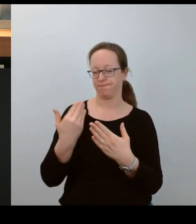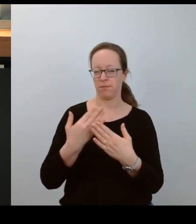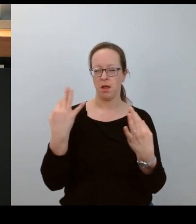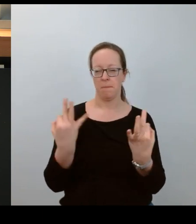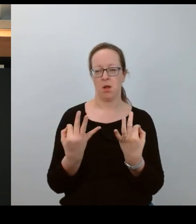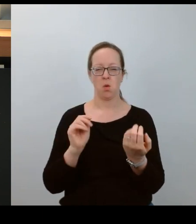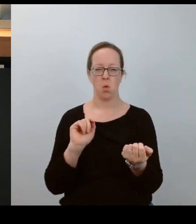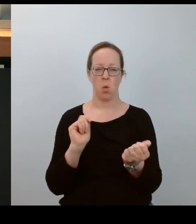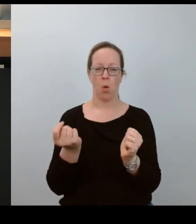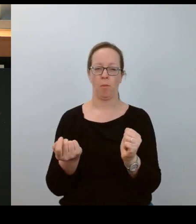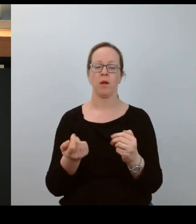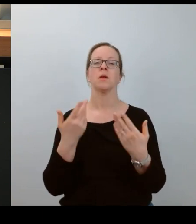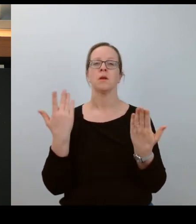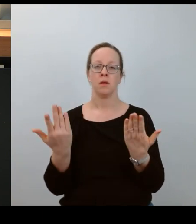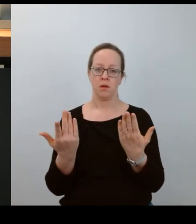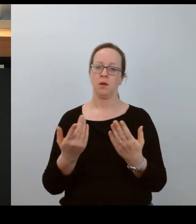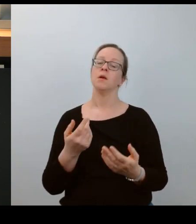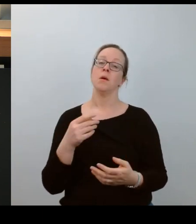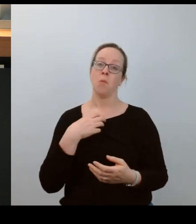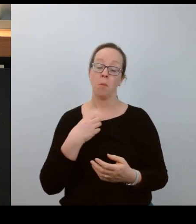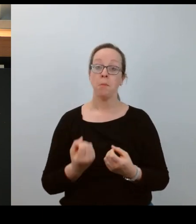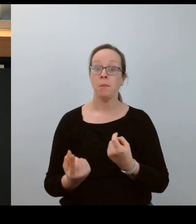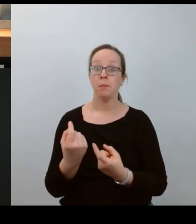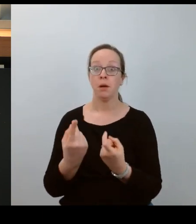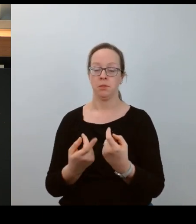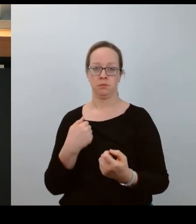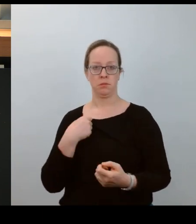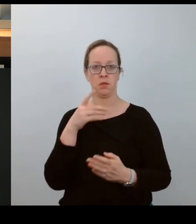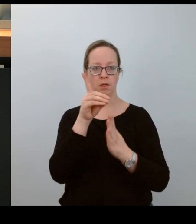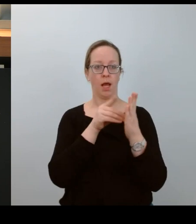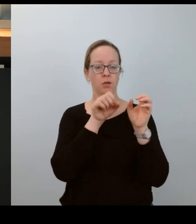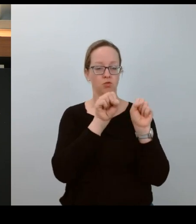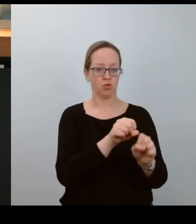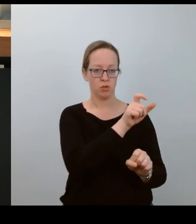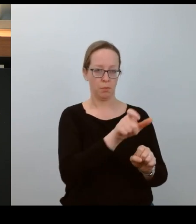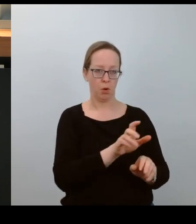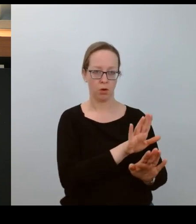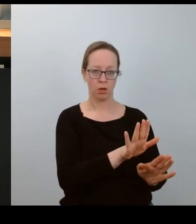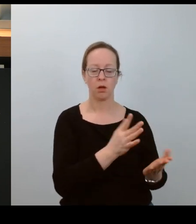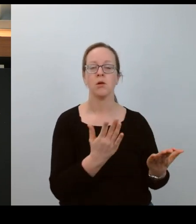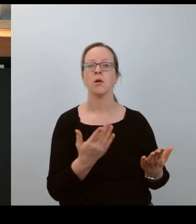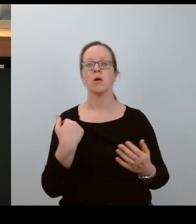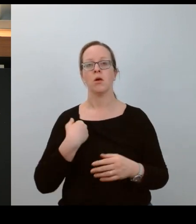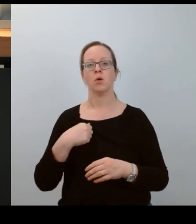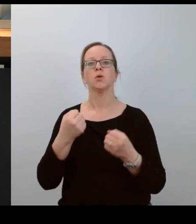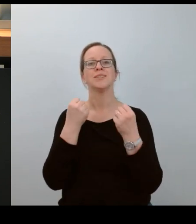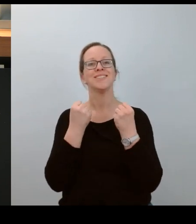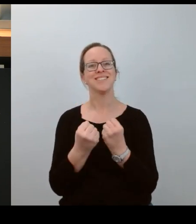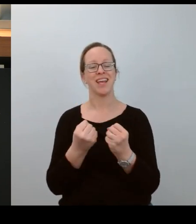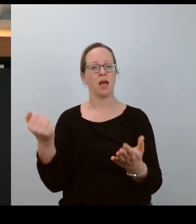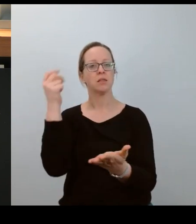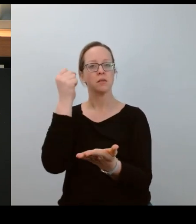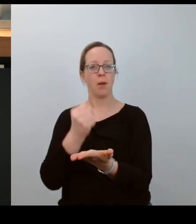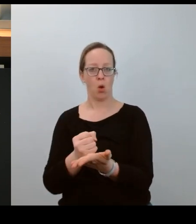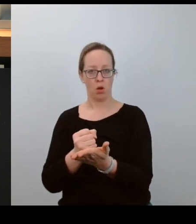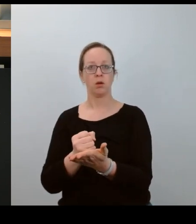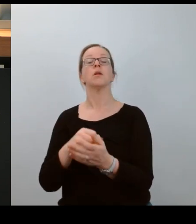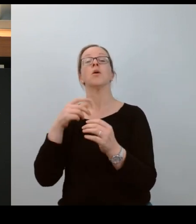Einklang zu bringen. Aber auch hierfür wird in Berlin mit rot-grün-rot eine Lösung gefunden werden. Und schließlich ein 3.